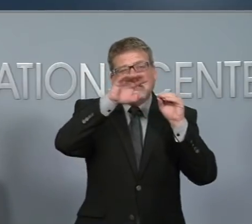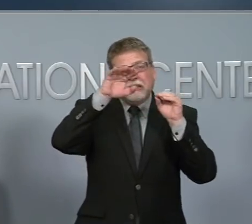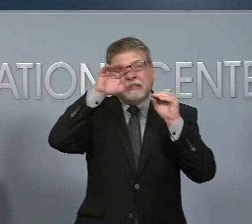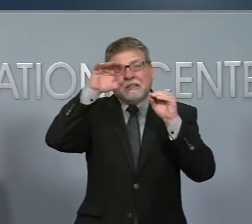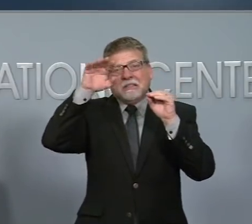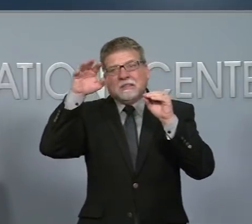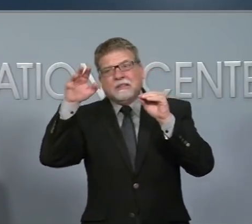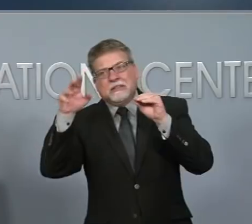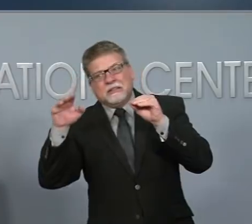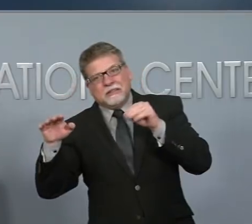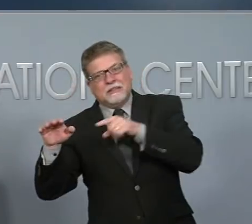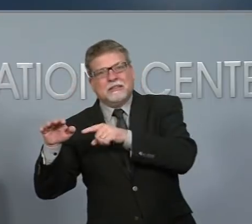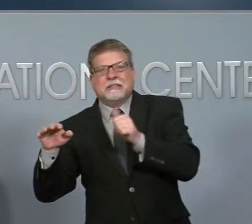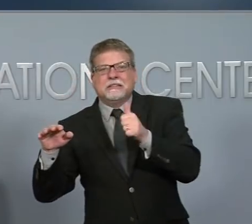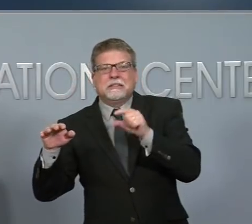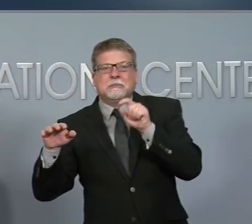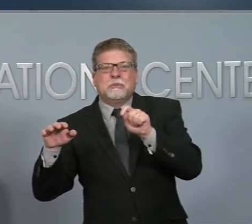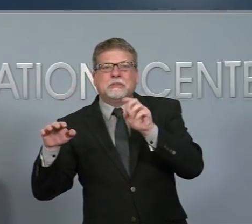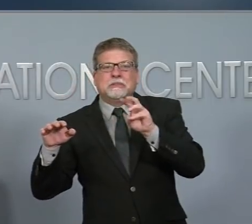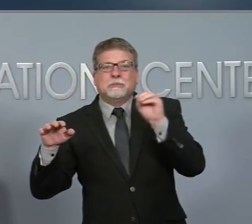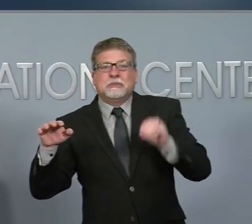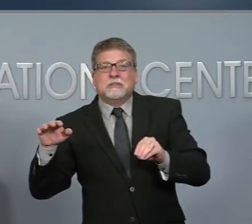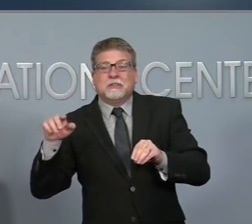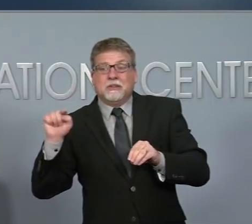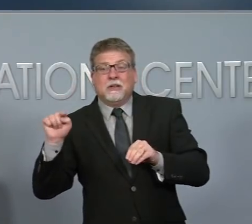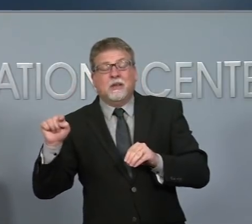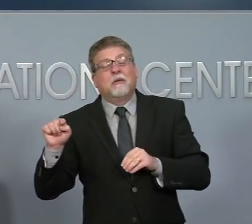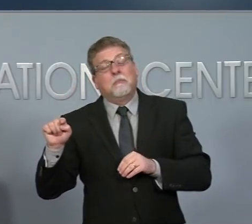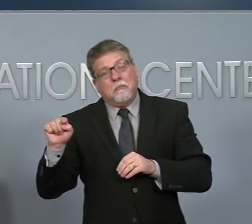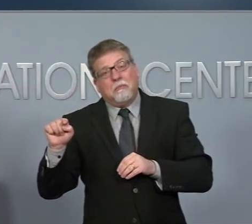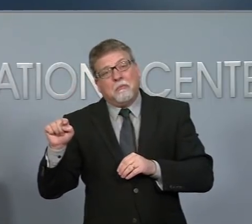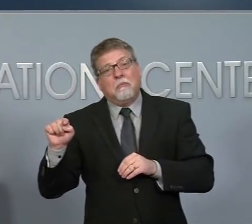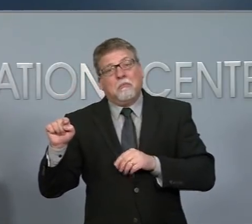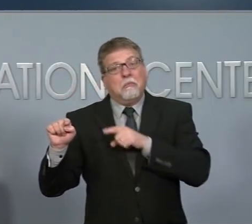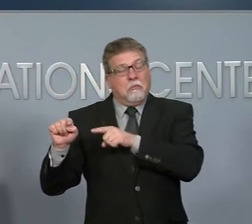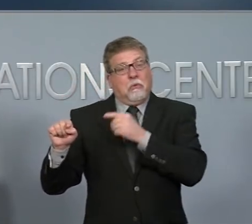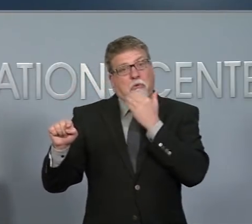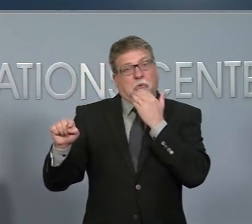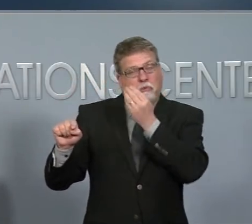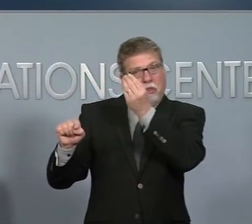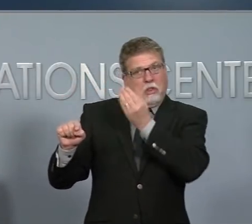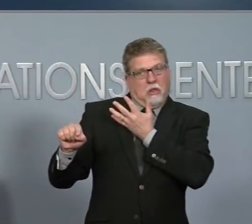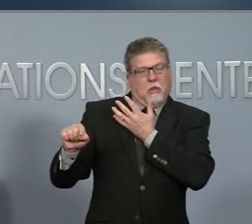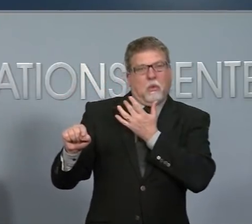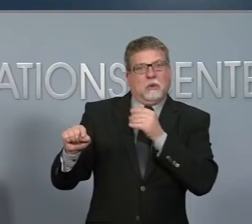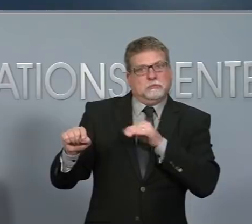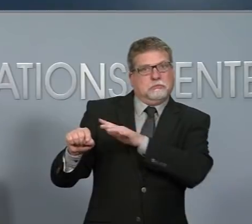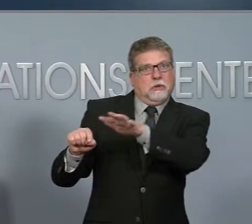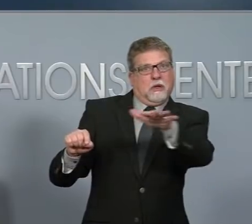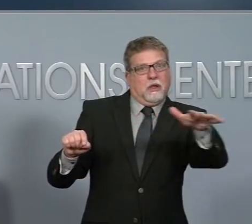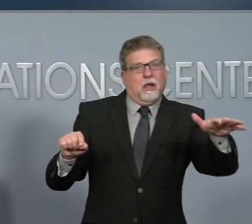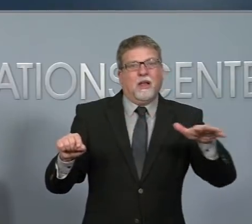viendo la línea amarilla, vemos que el porcentaje de pruebas positivas era mayor que el treinta